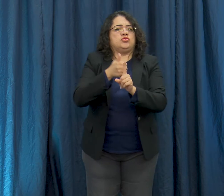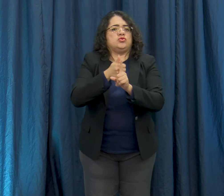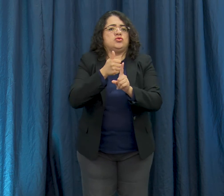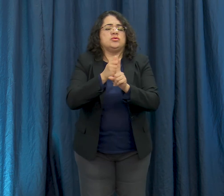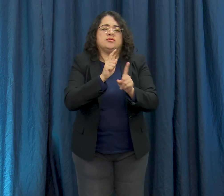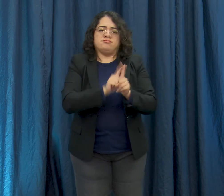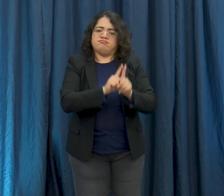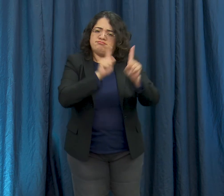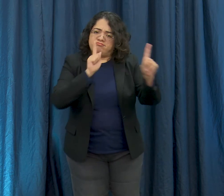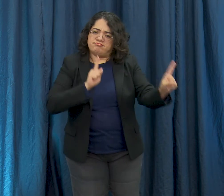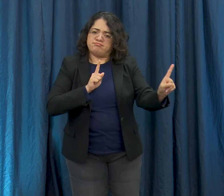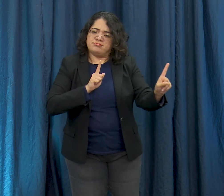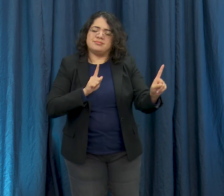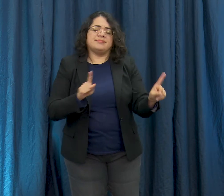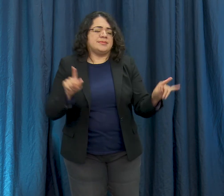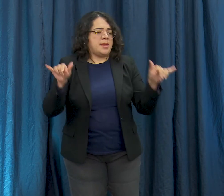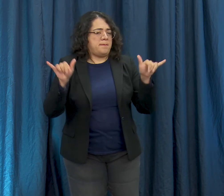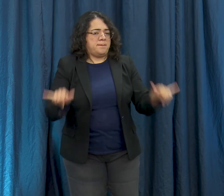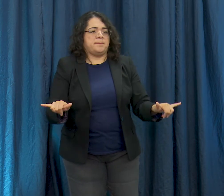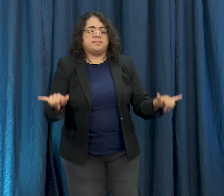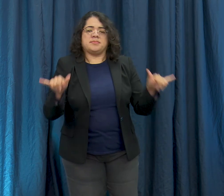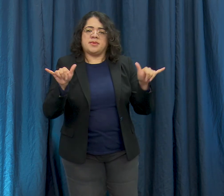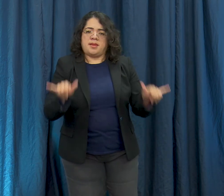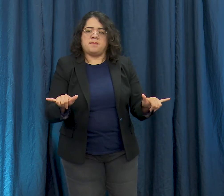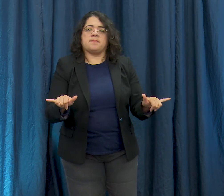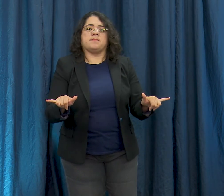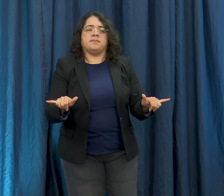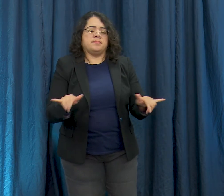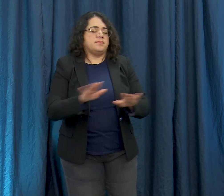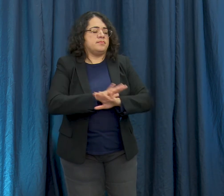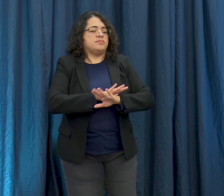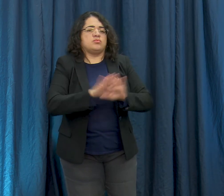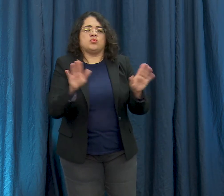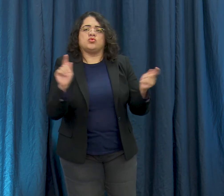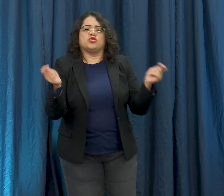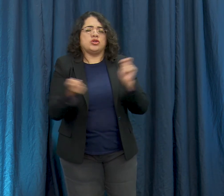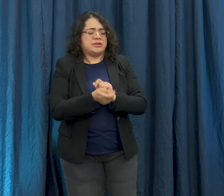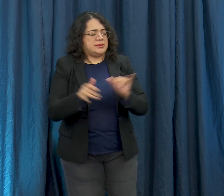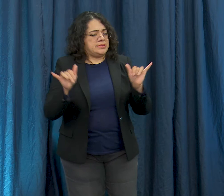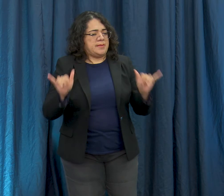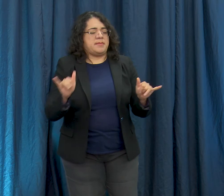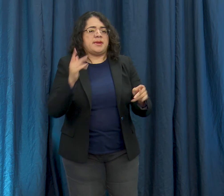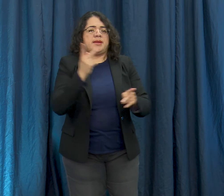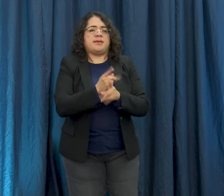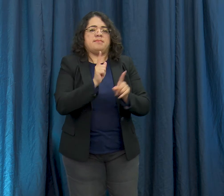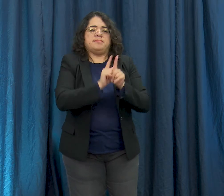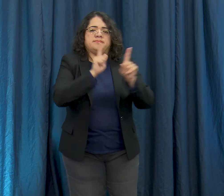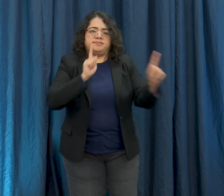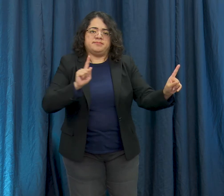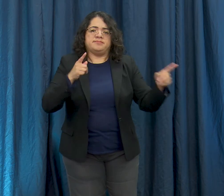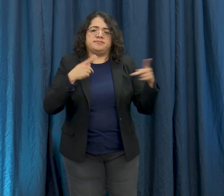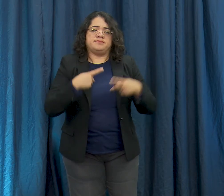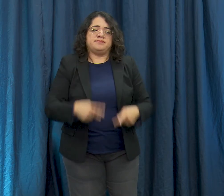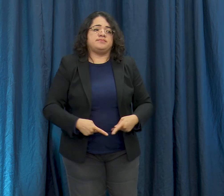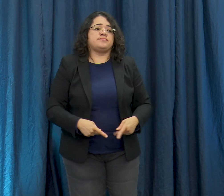physica este en lugar antes de re abrir espero que esta Gamow Savin Sandow lenta